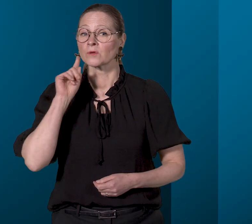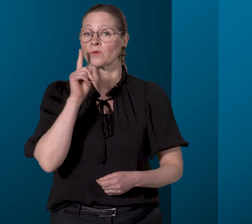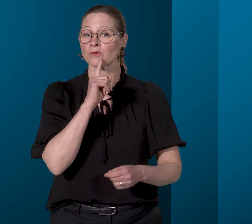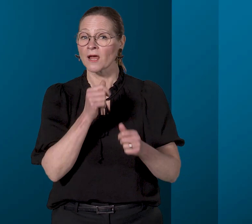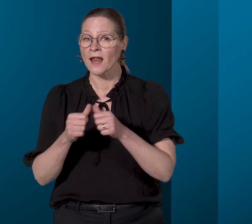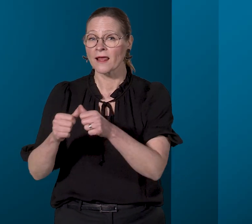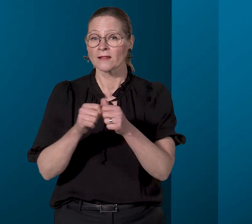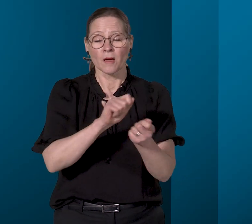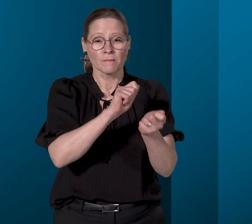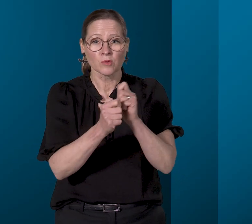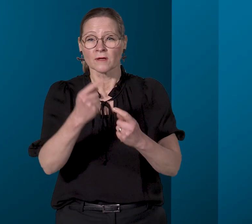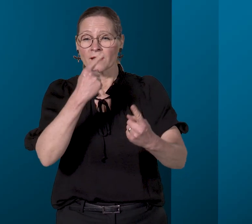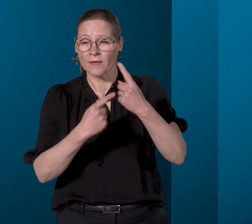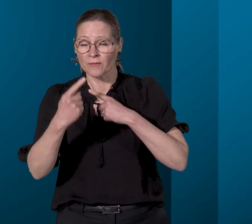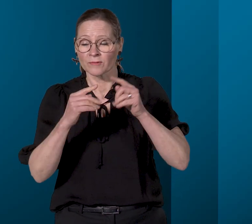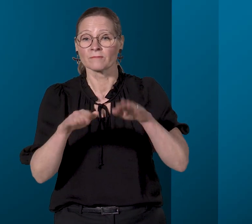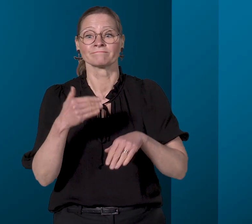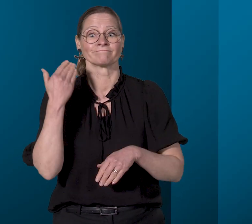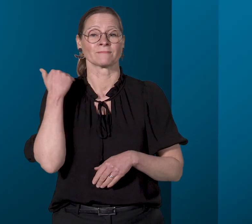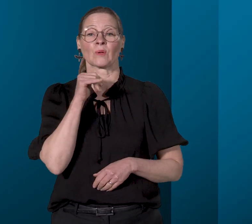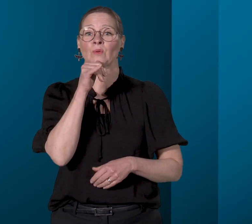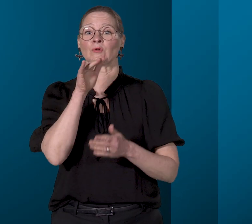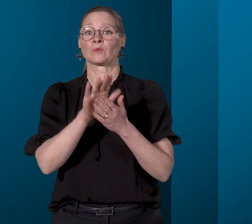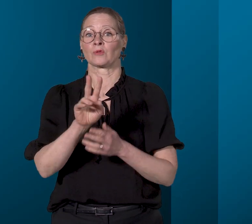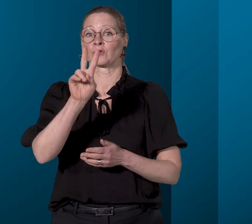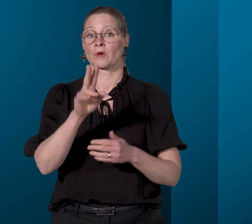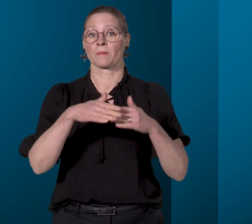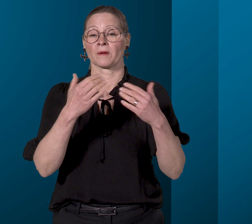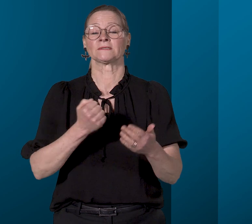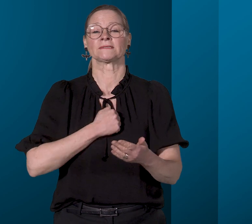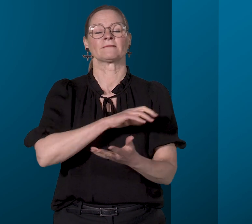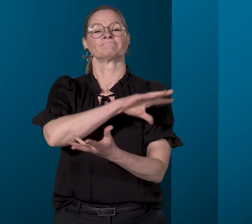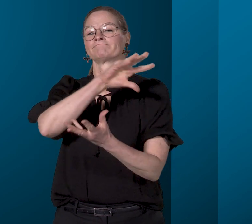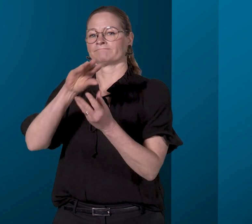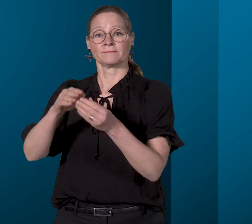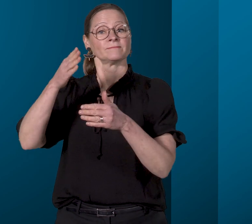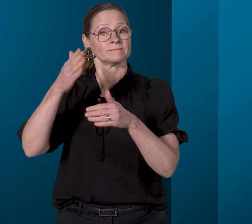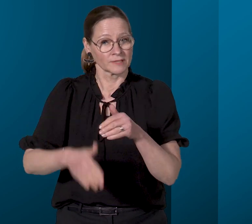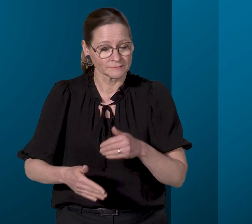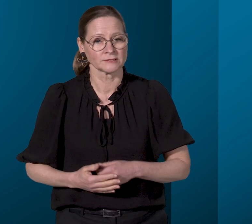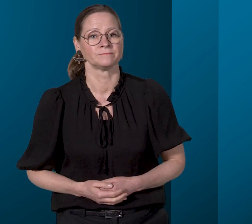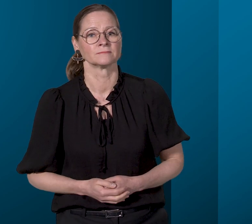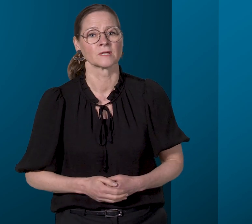Kuurojen Liiton muutosneuvottelut on saatu päätökseen 2.4.2024.